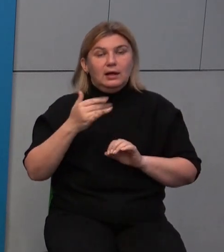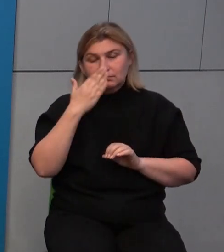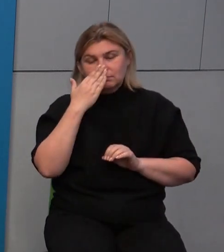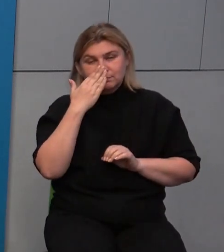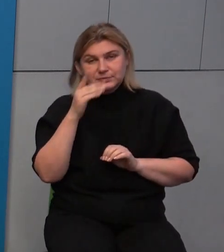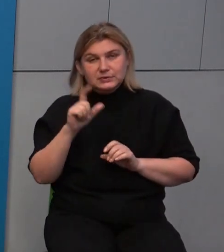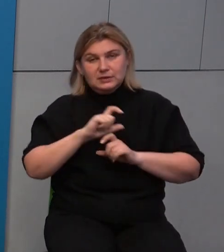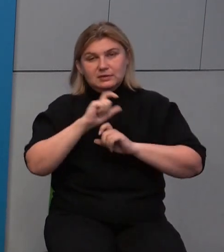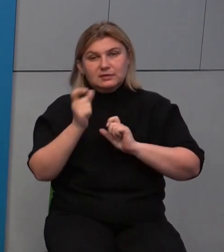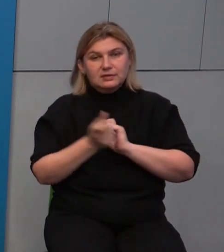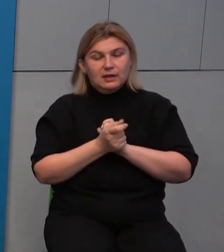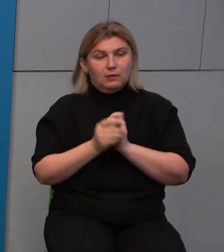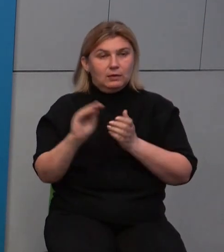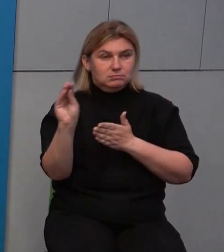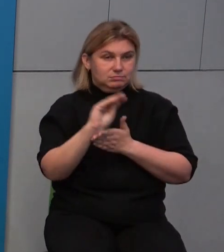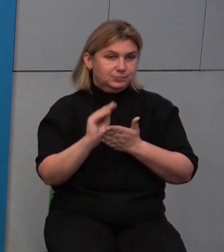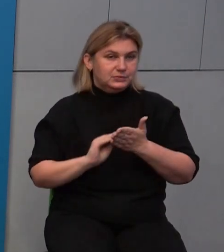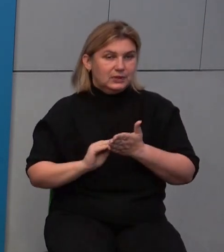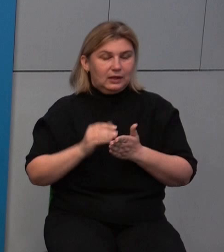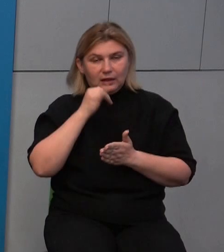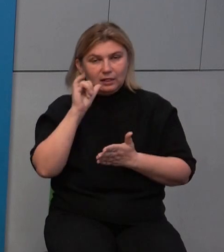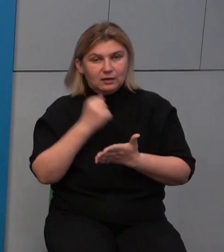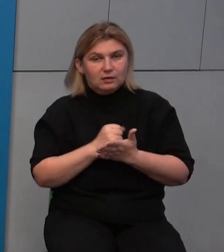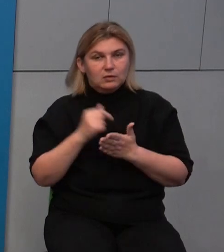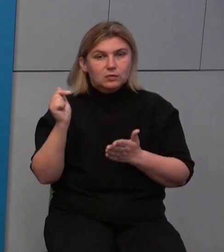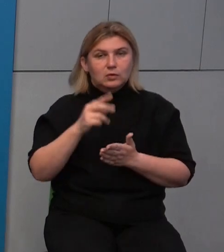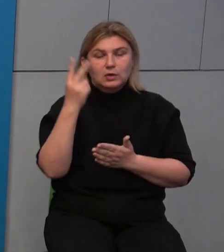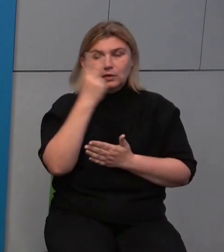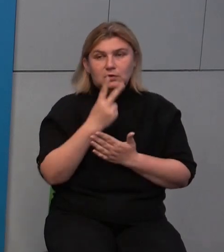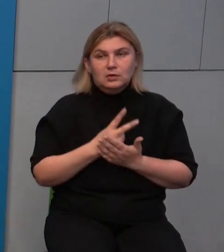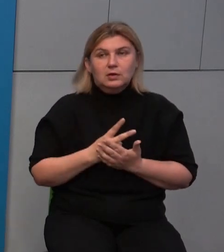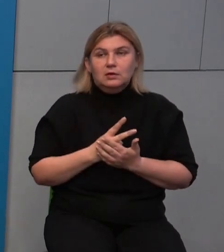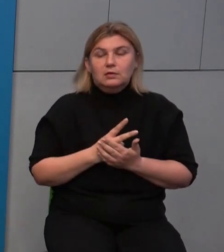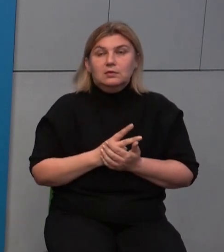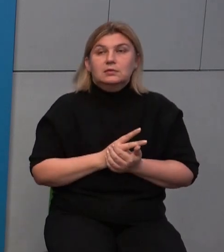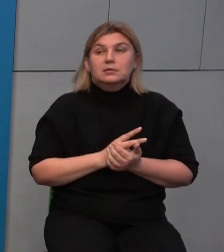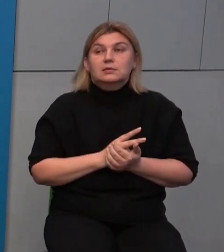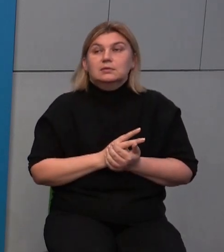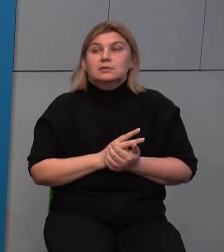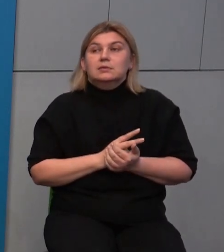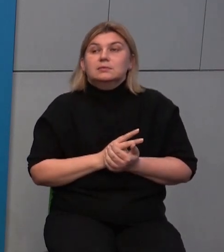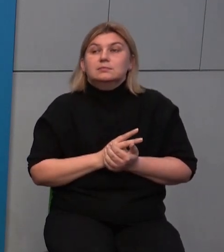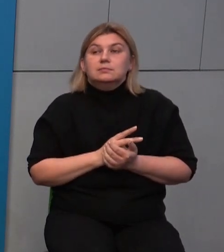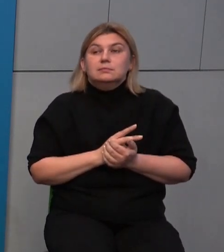jego korespondencji, którą też trzeba było czytać trochę jak taką...